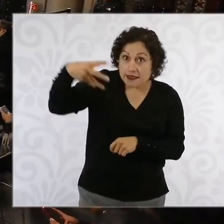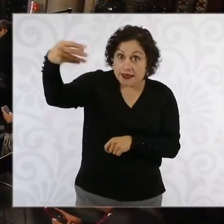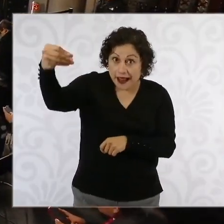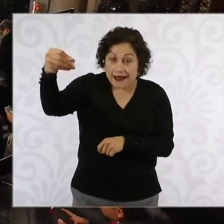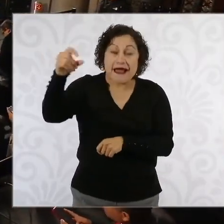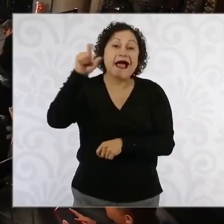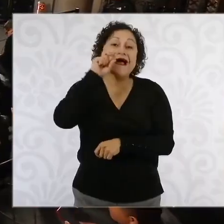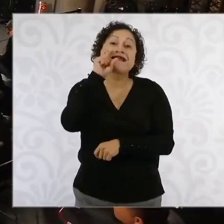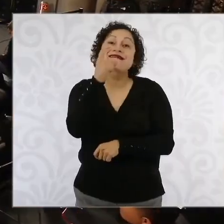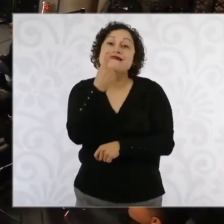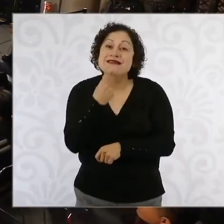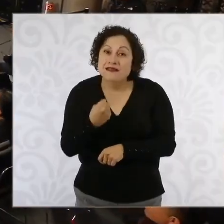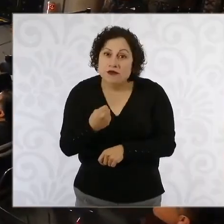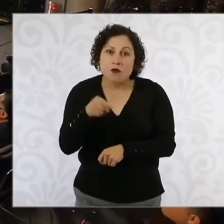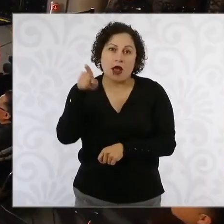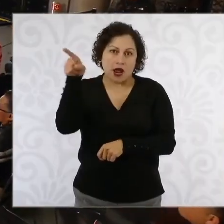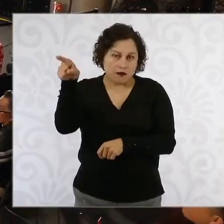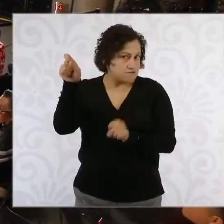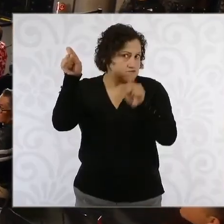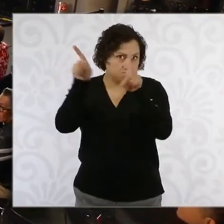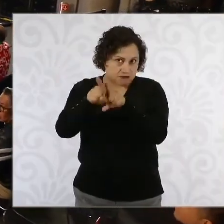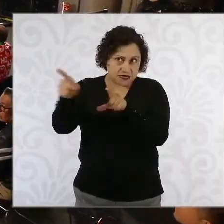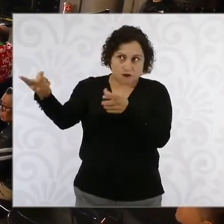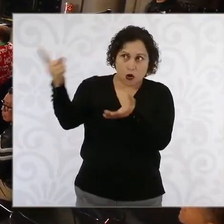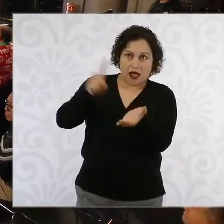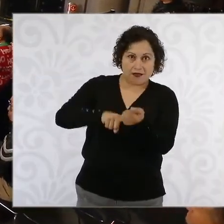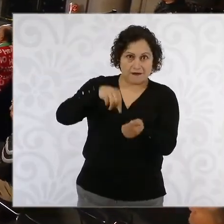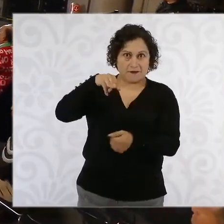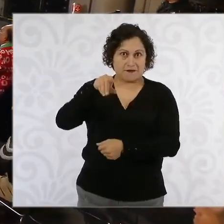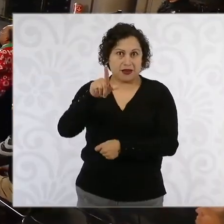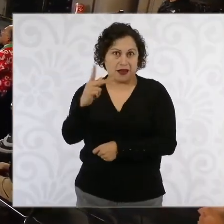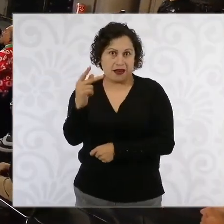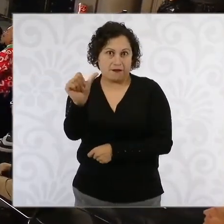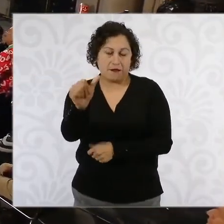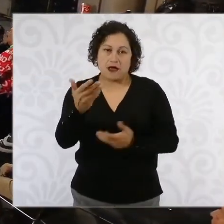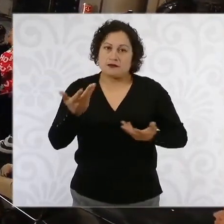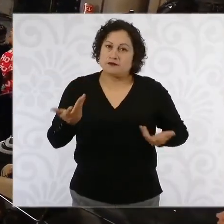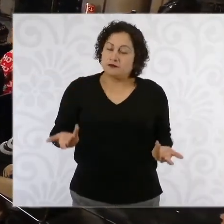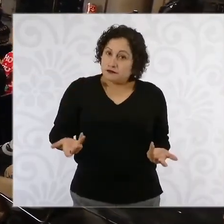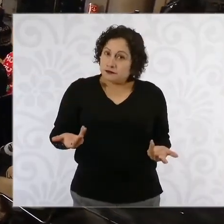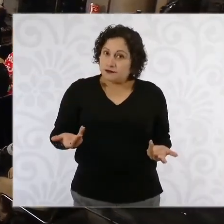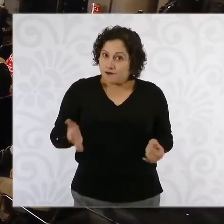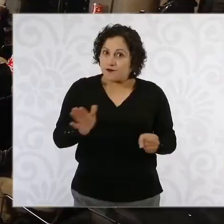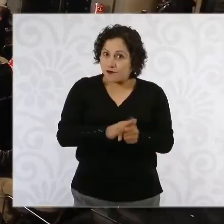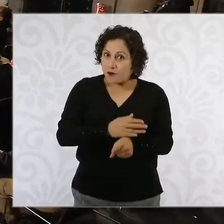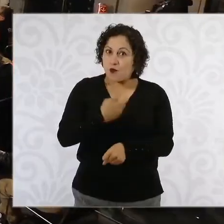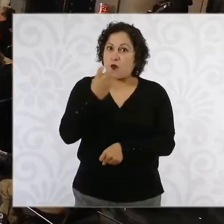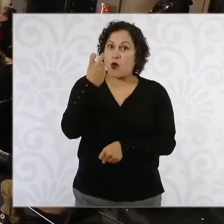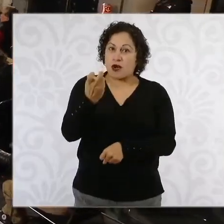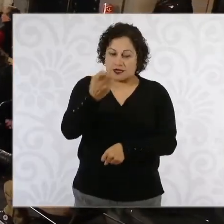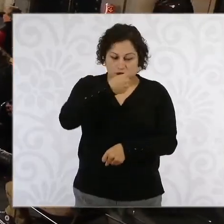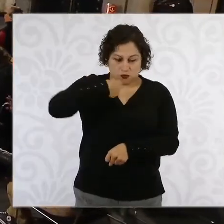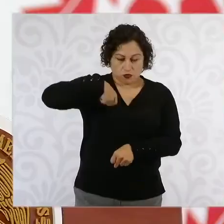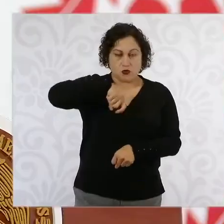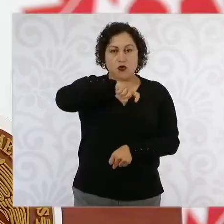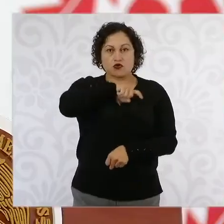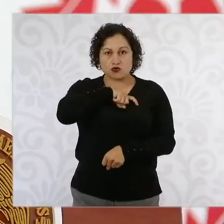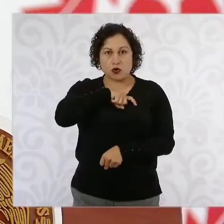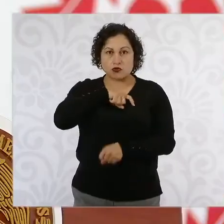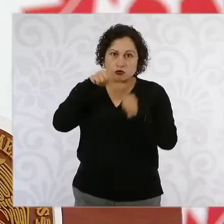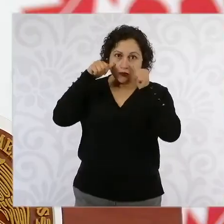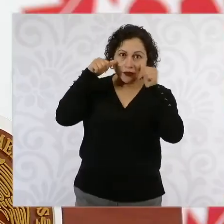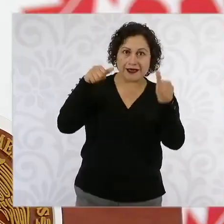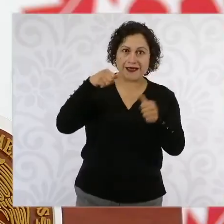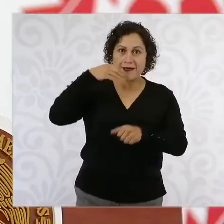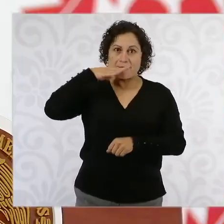que también es milpa de manera que tenemos que defender el maíz tenemos que defender la milpa